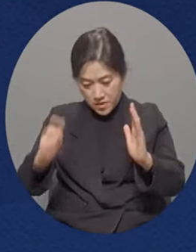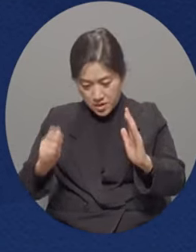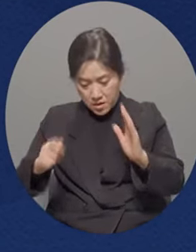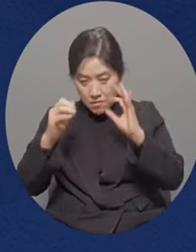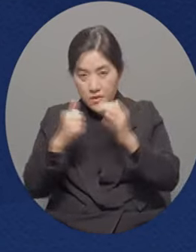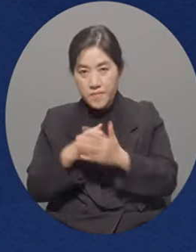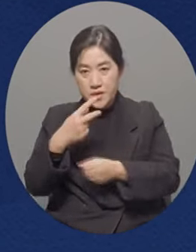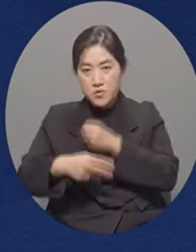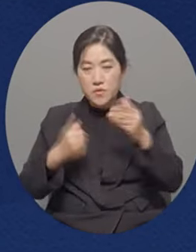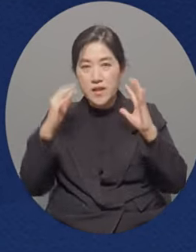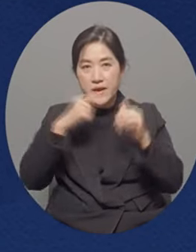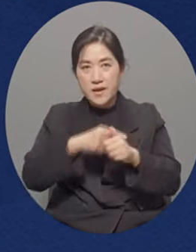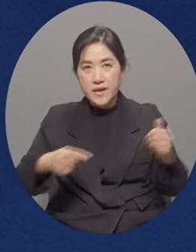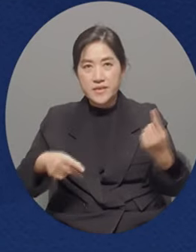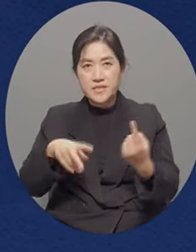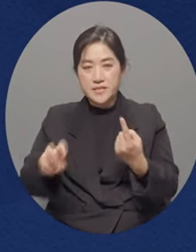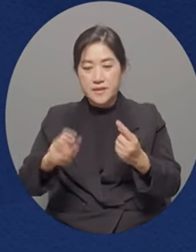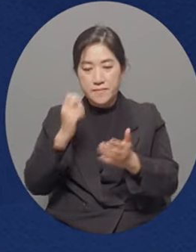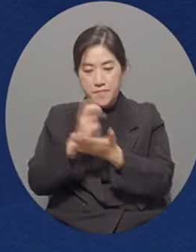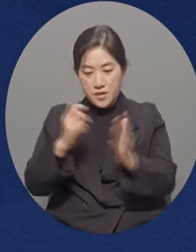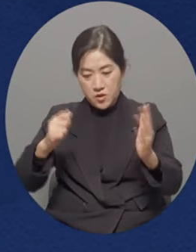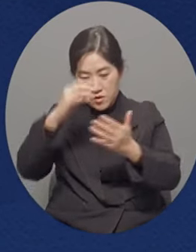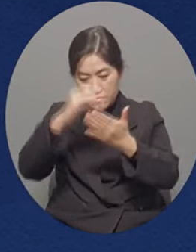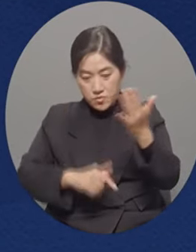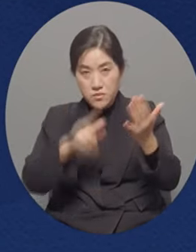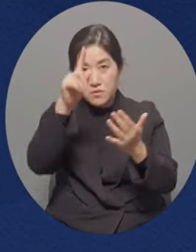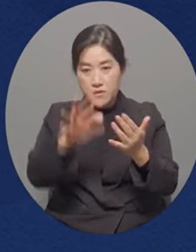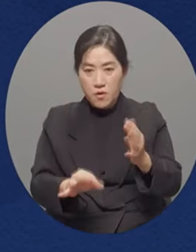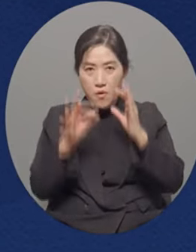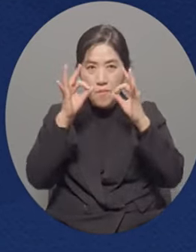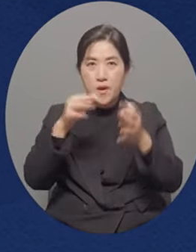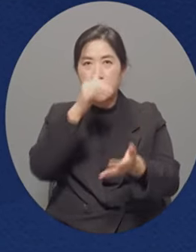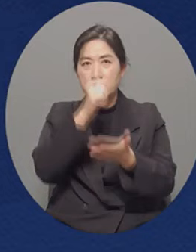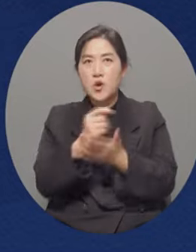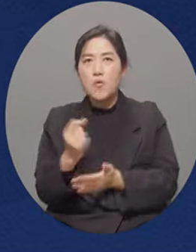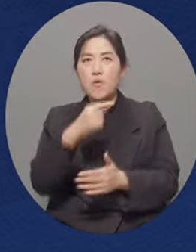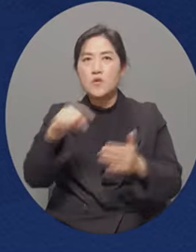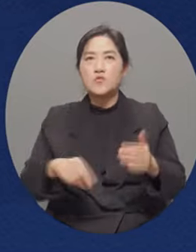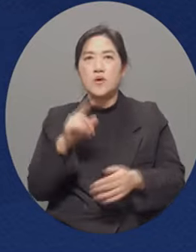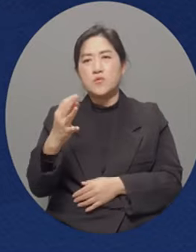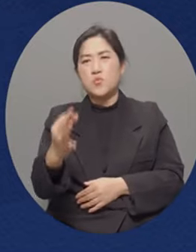법원 판결문 열람 시스템에서 최근 2년간 영아 살해 1심 판결문 10건을 살펴본 결과